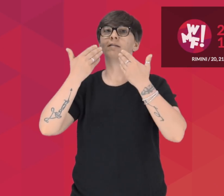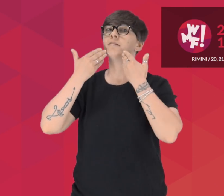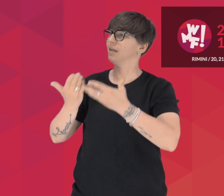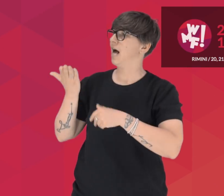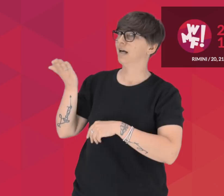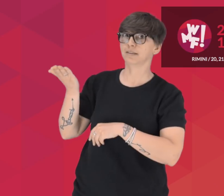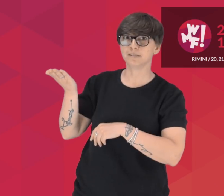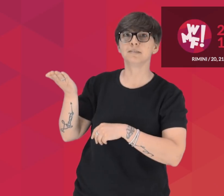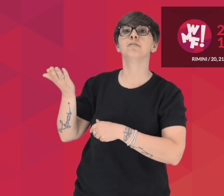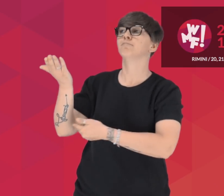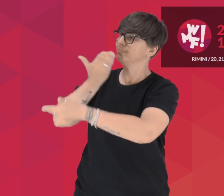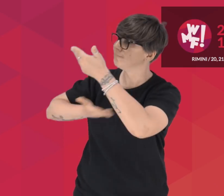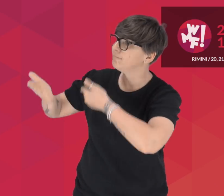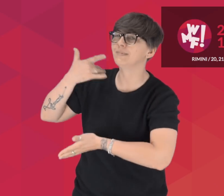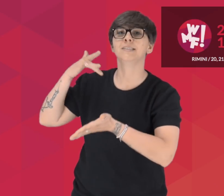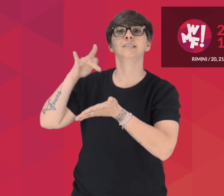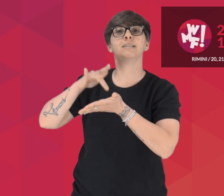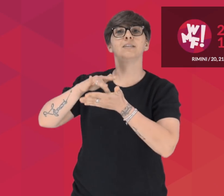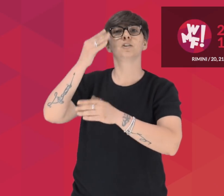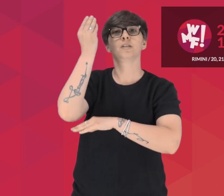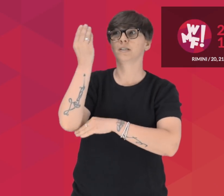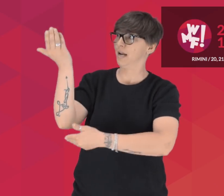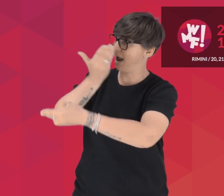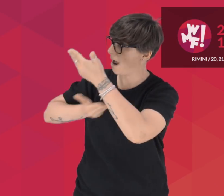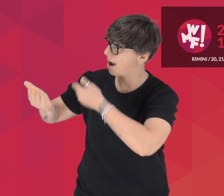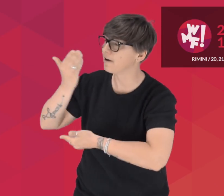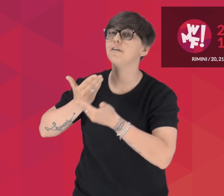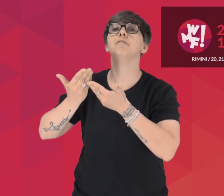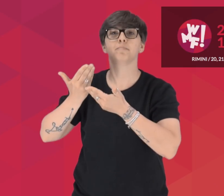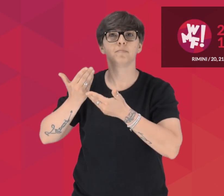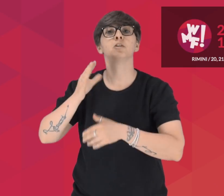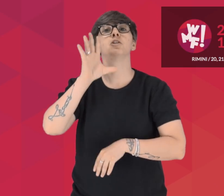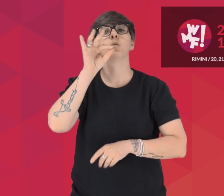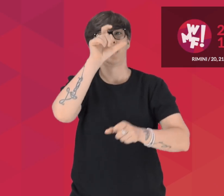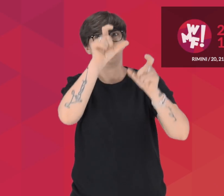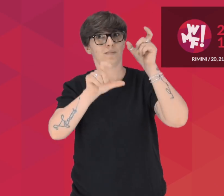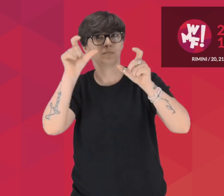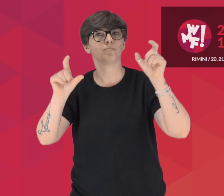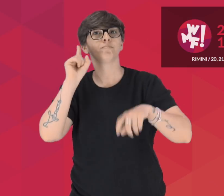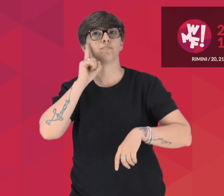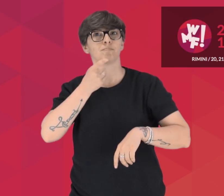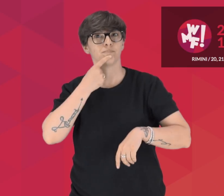e, grazie alla collaborazione con la Sede Centrale dell'ENS, 50 persone sorde